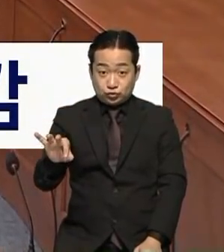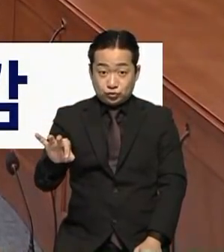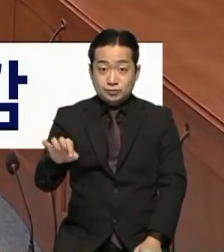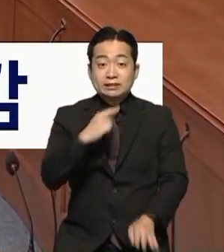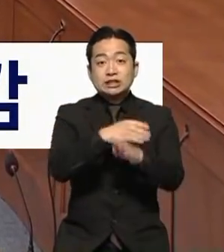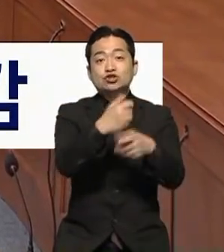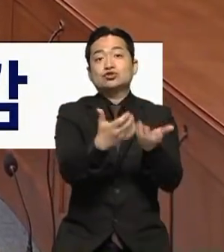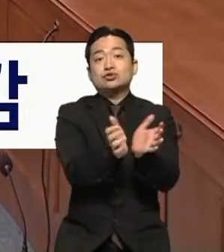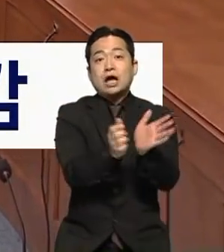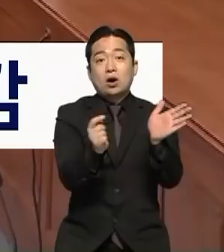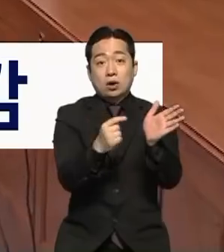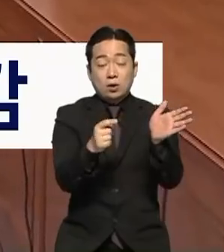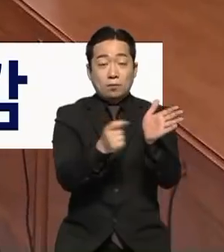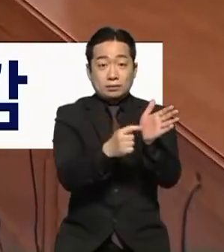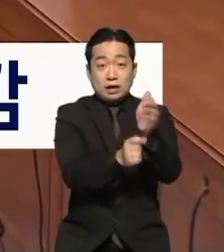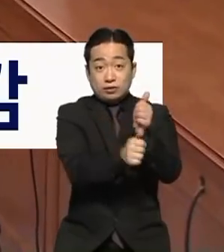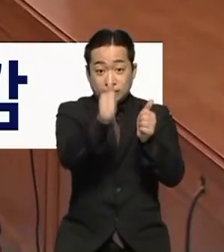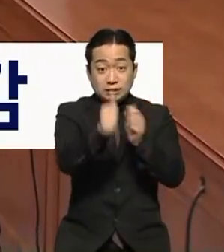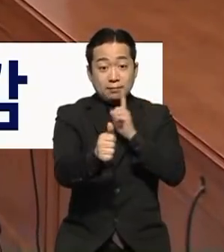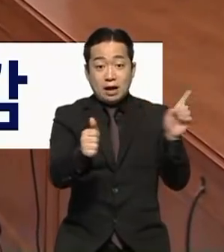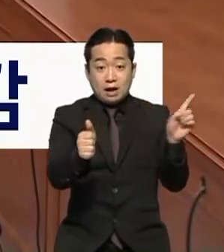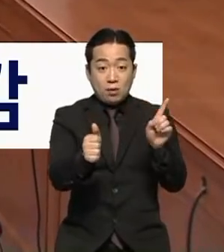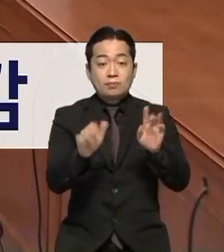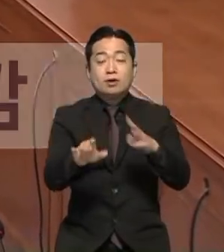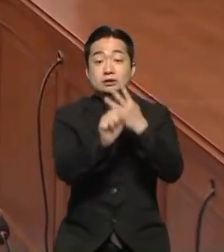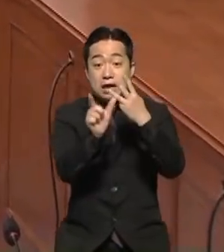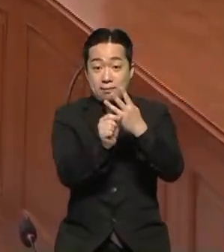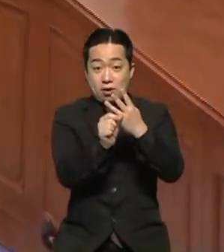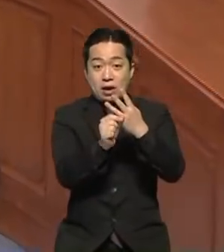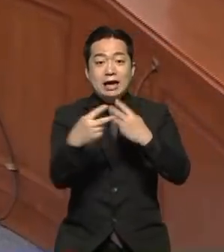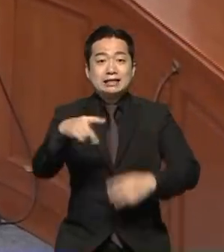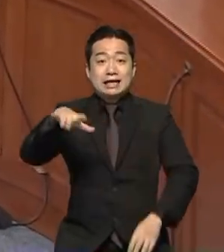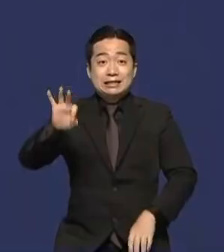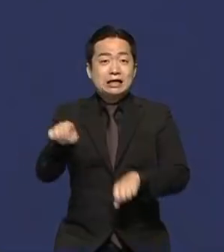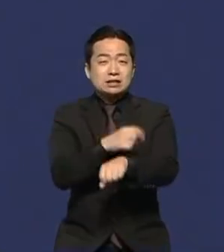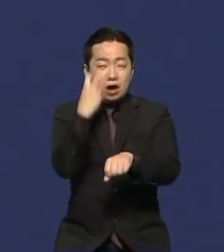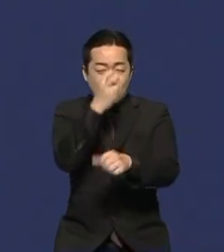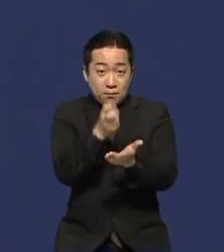이달 임시국회에서 대장동 특검법 처리에 자신감을 보였습니다.